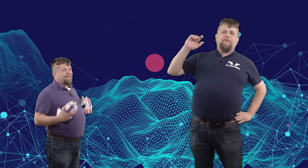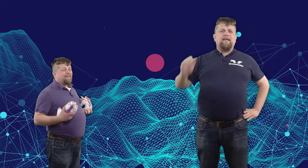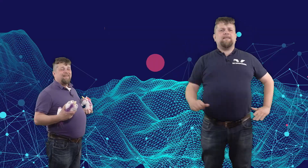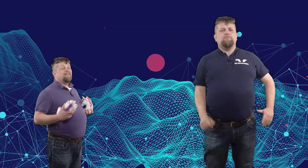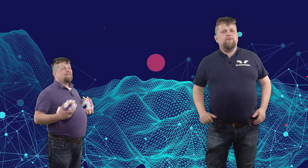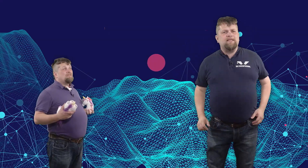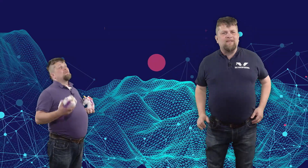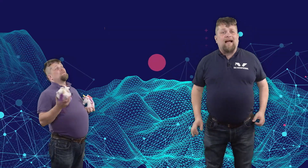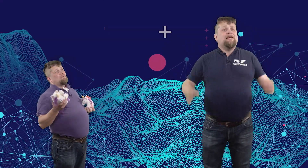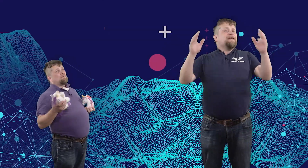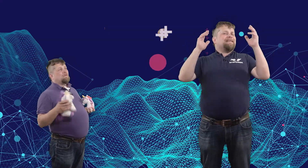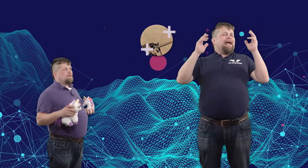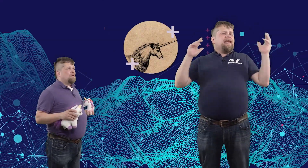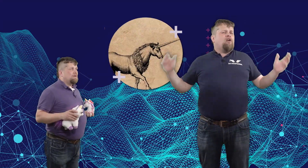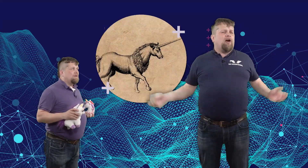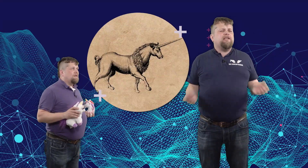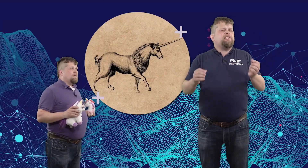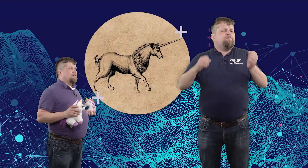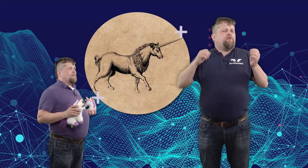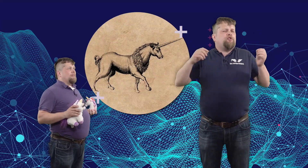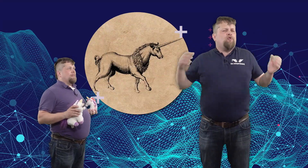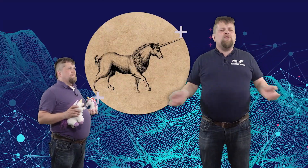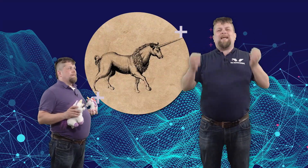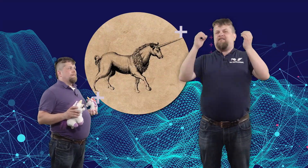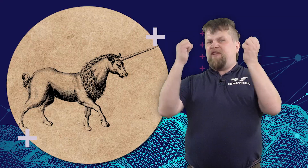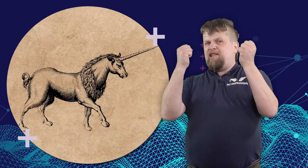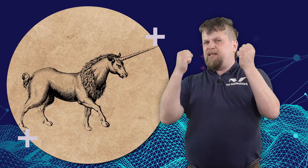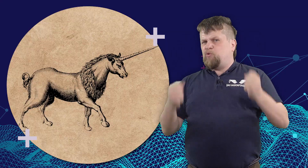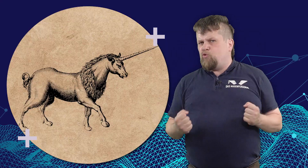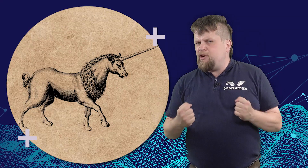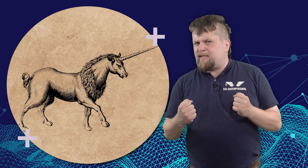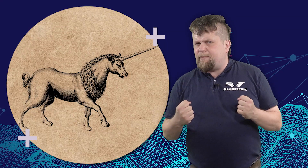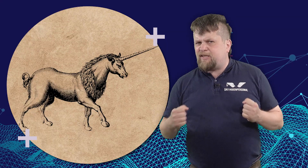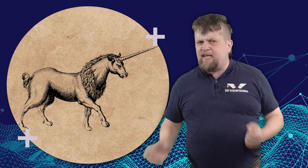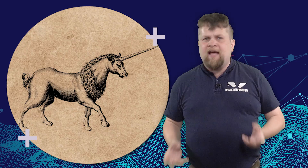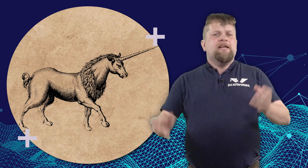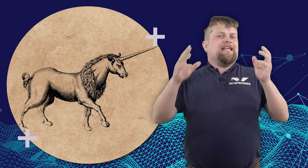Ja, das muss man so sagen. Das Einhorn ist im Physiologus ein wildes und ungezähmtes Tier,